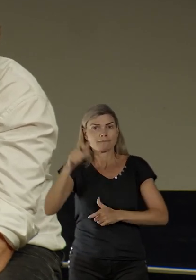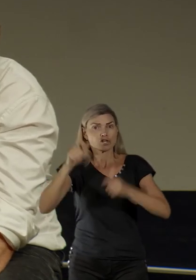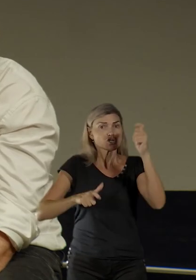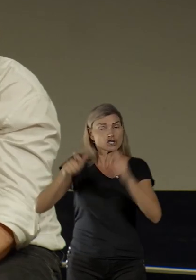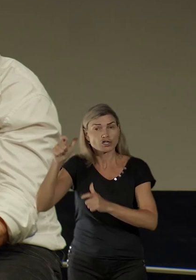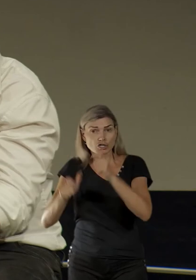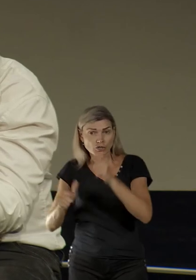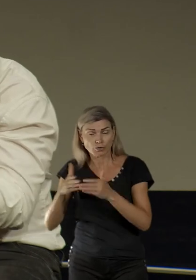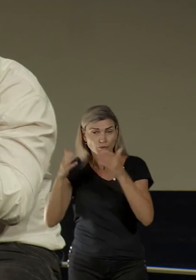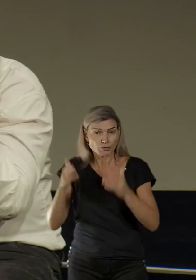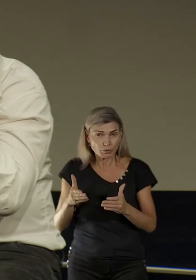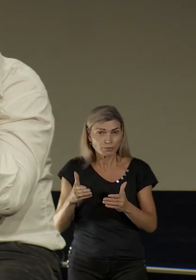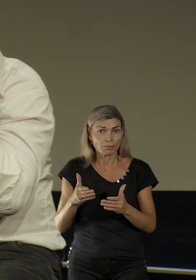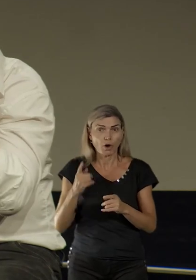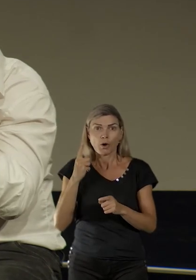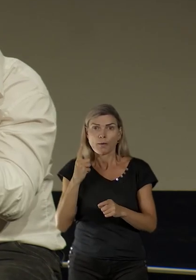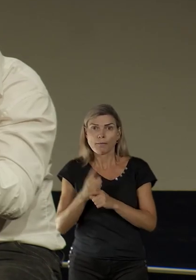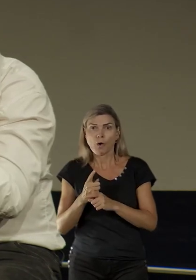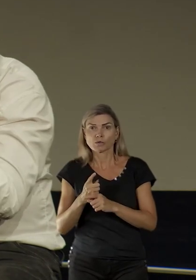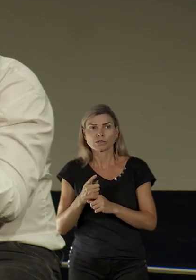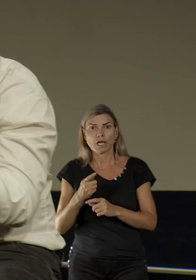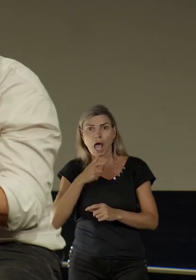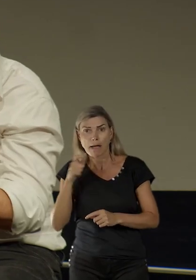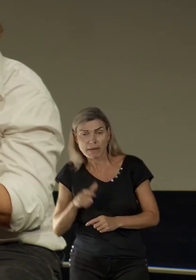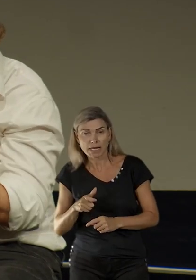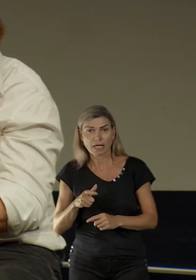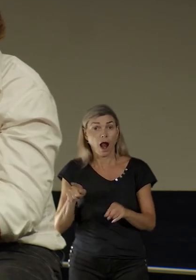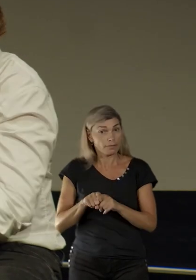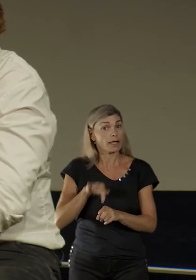jenom Spojené státy, ale Holandsko nebo Milán,